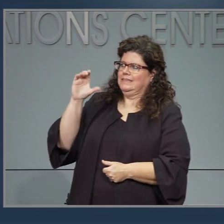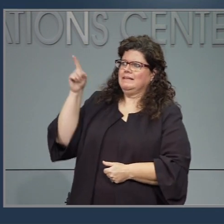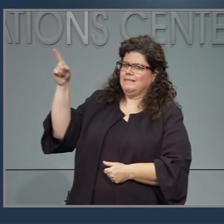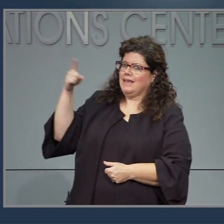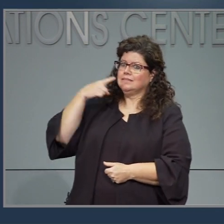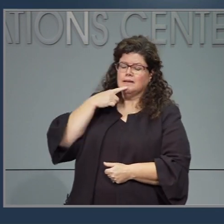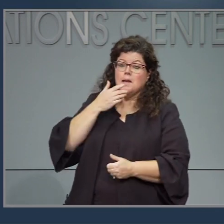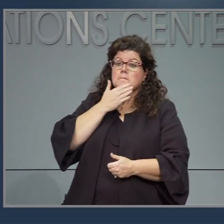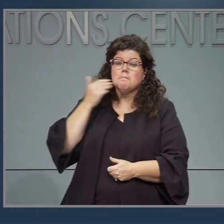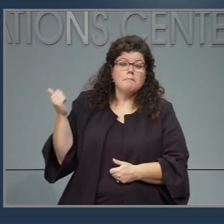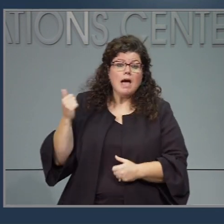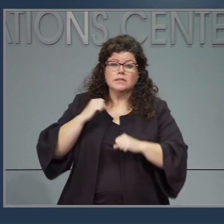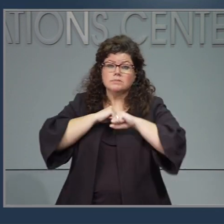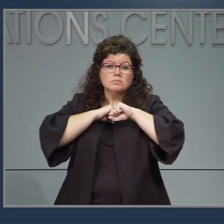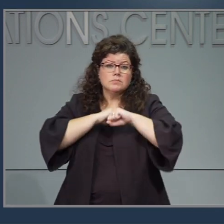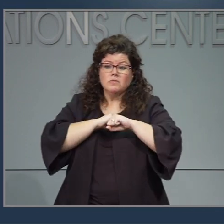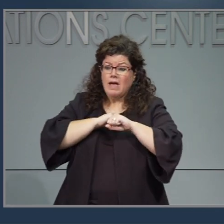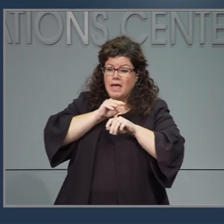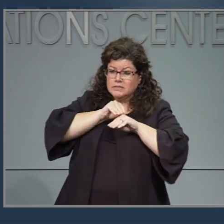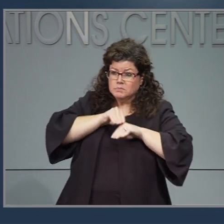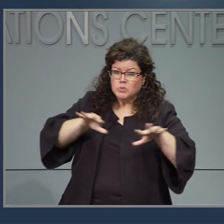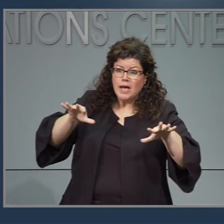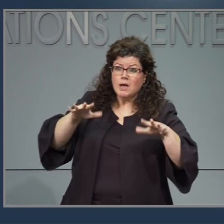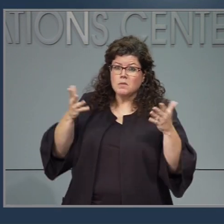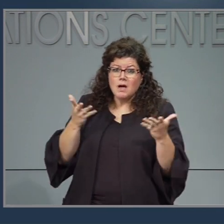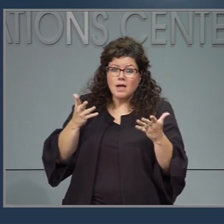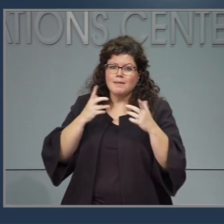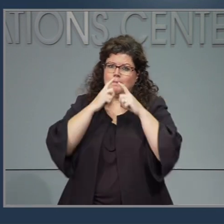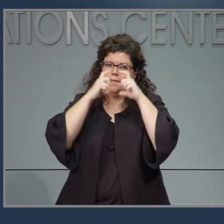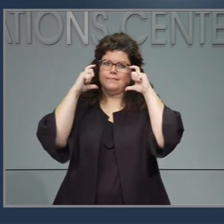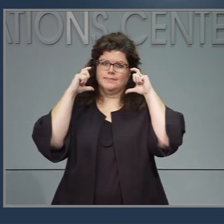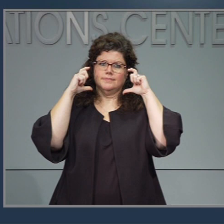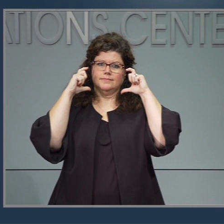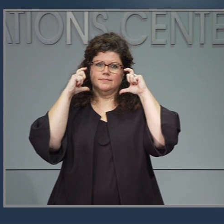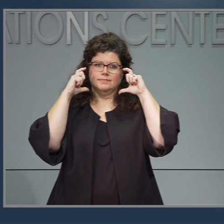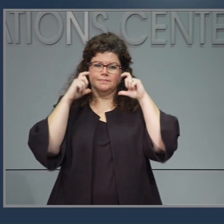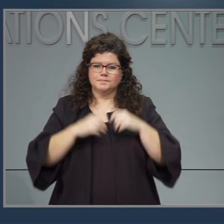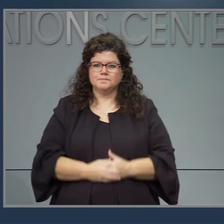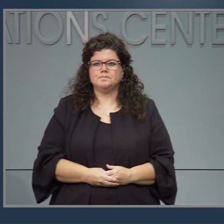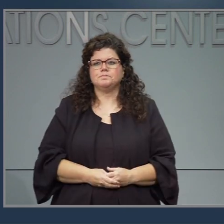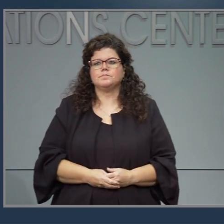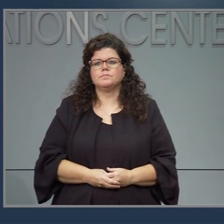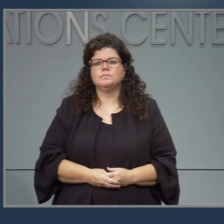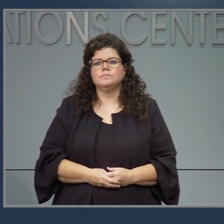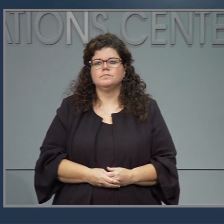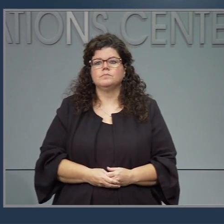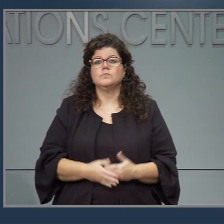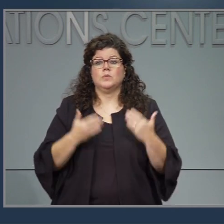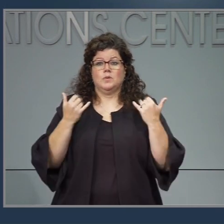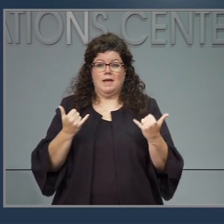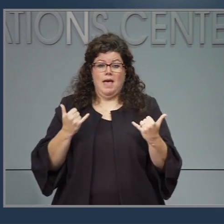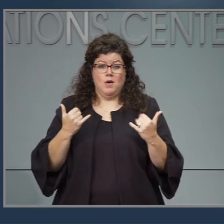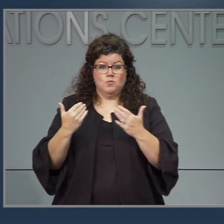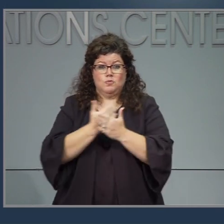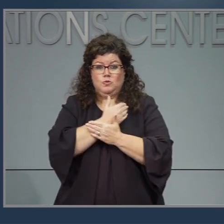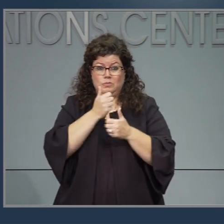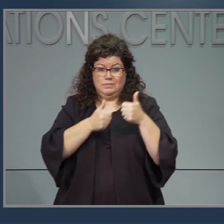los CDC y la mascarilla Isil la mejor manera, la mejor herramienta que tenemos contra este virus.